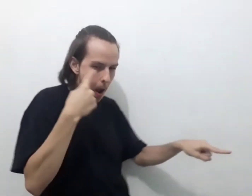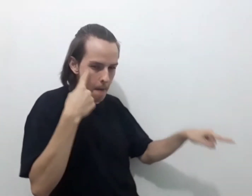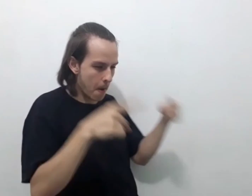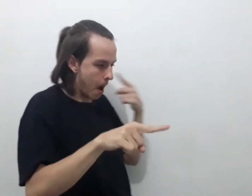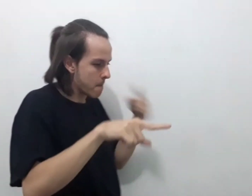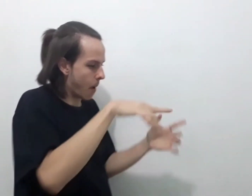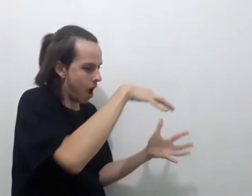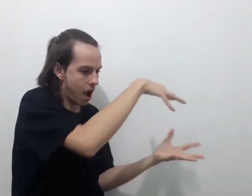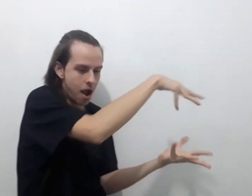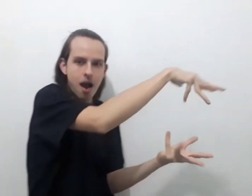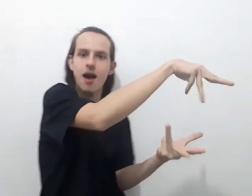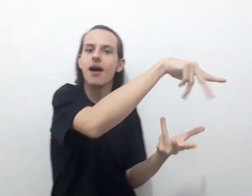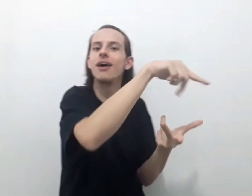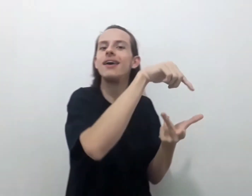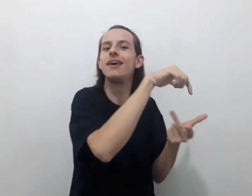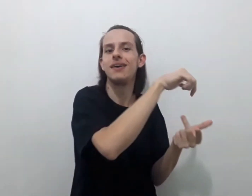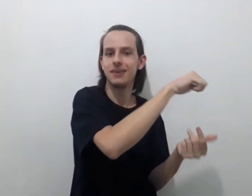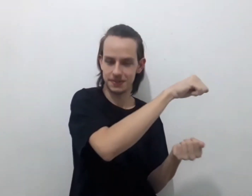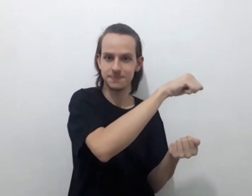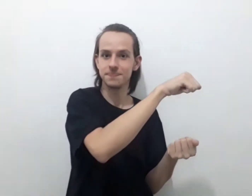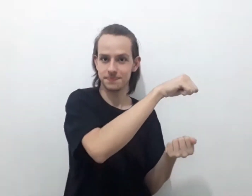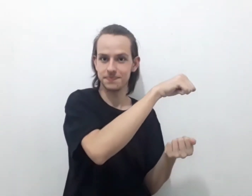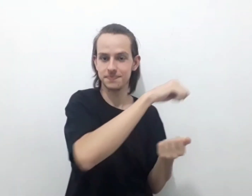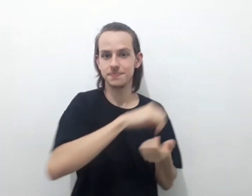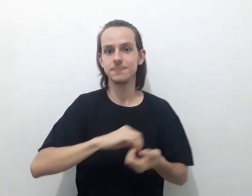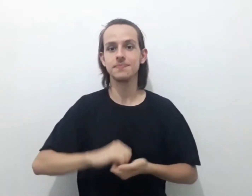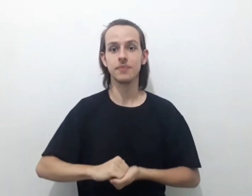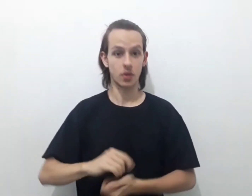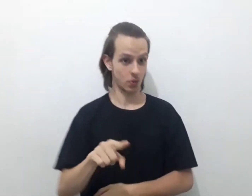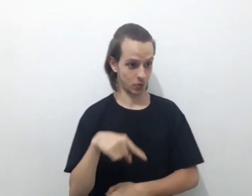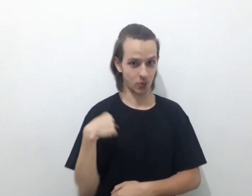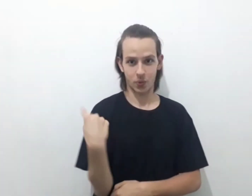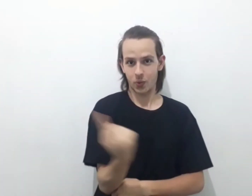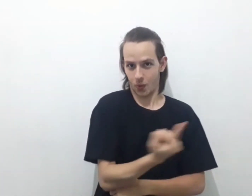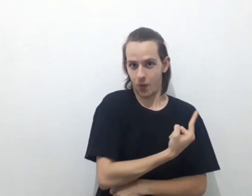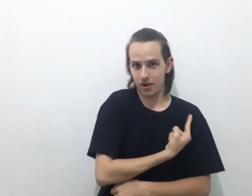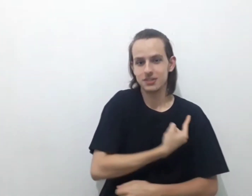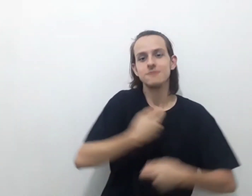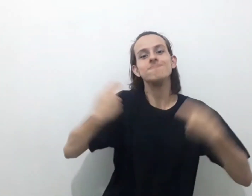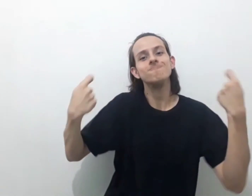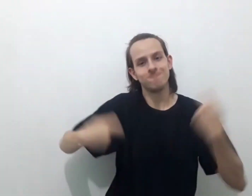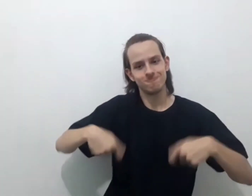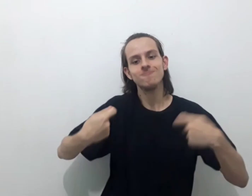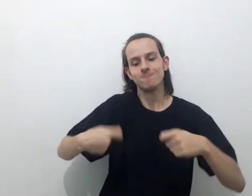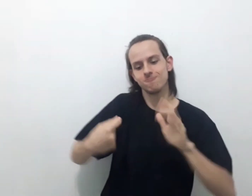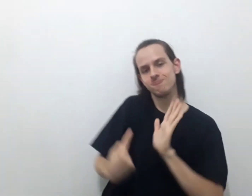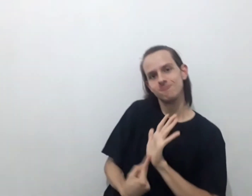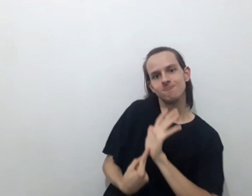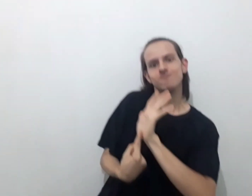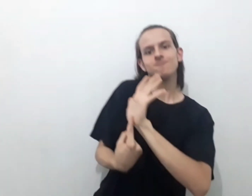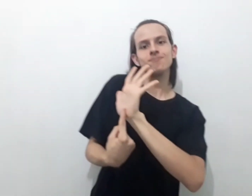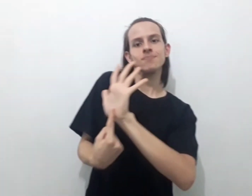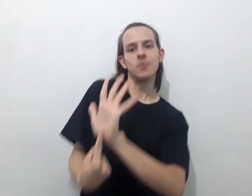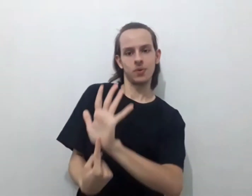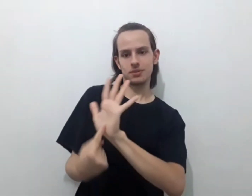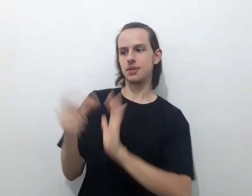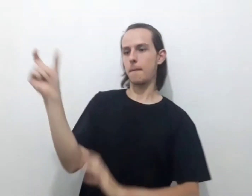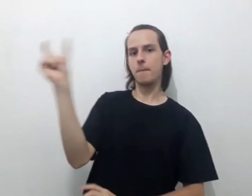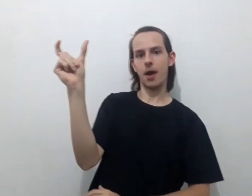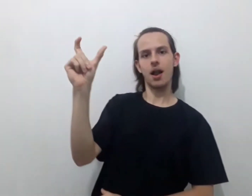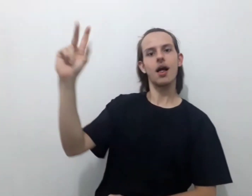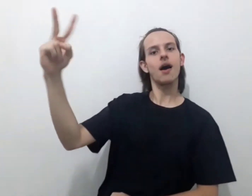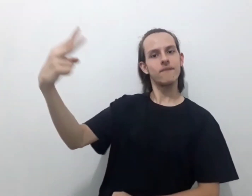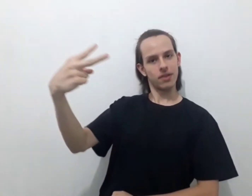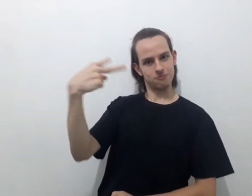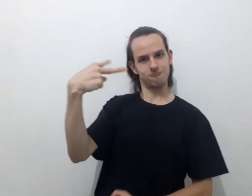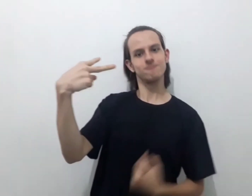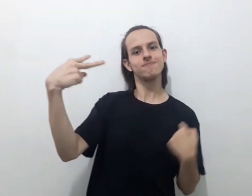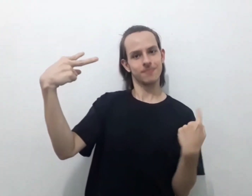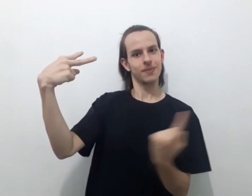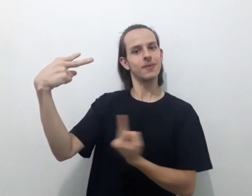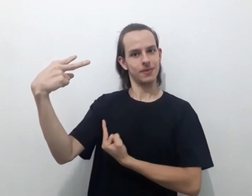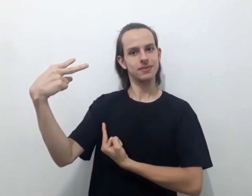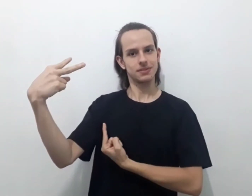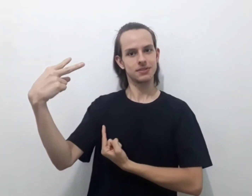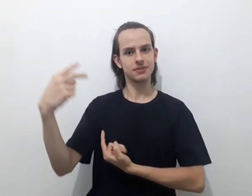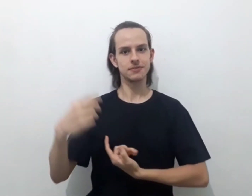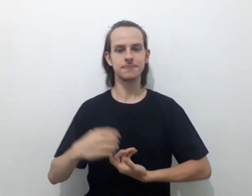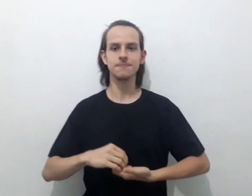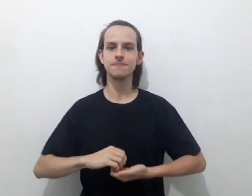e descoberto aos seus olhos, e é ela que devemos prestar contas.